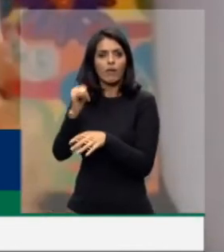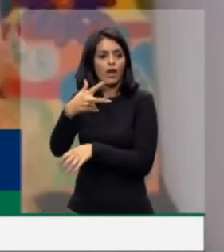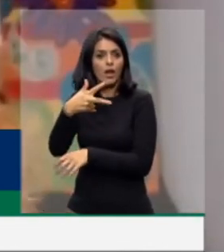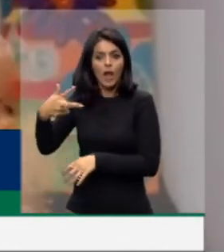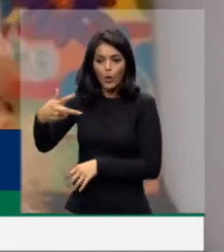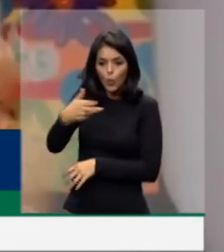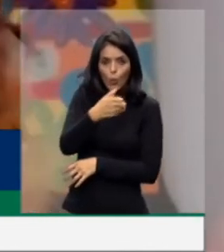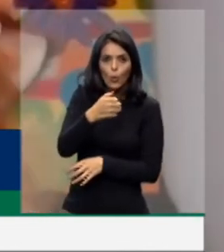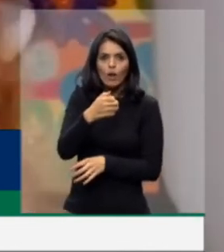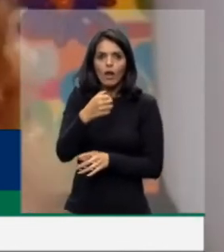FALTANDO ATENÇÃO PRIMÁRIA, ESTES TRESTS FORAM REPREZADOS